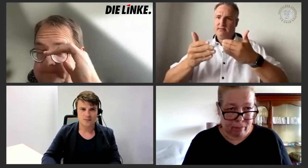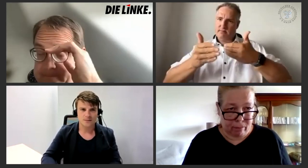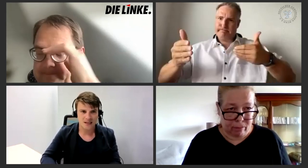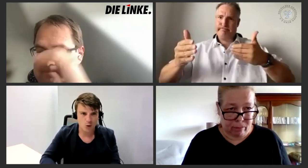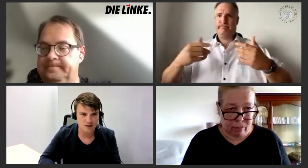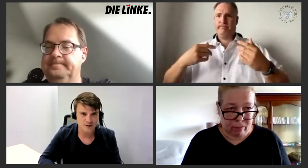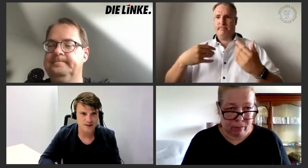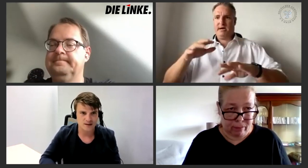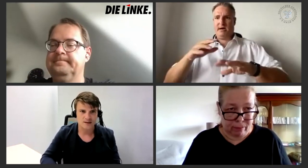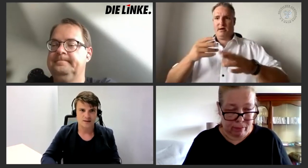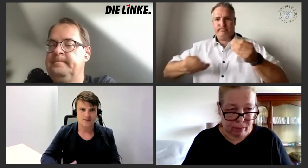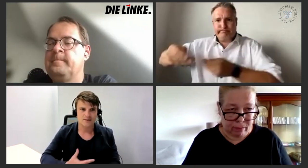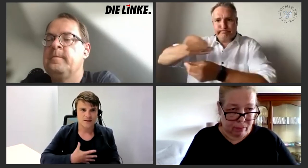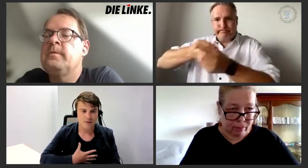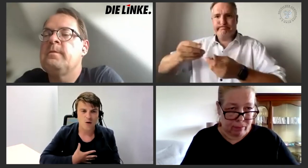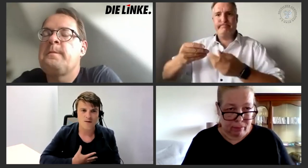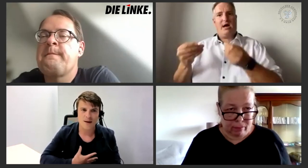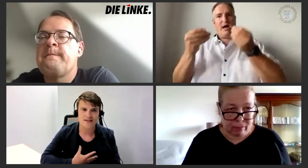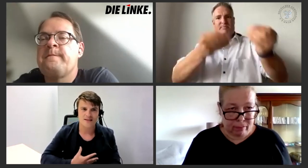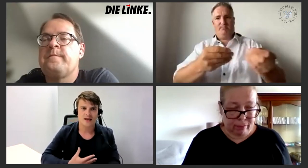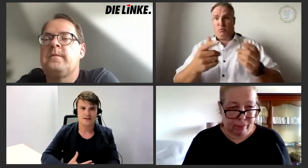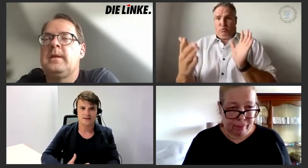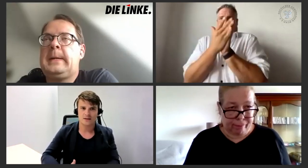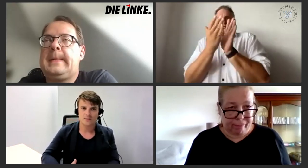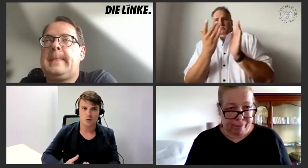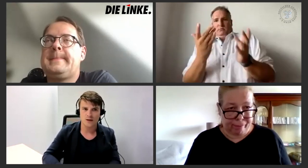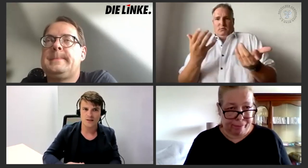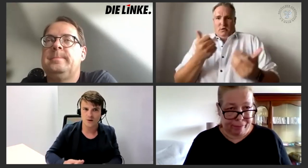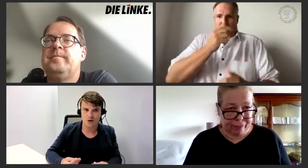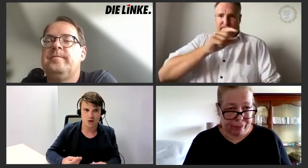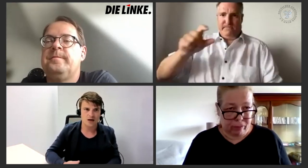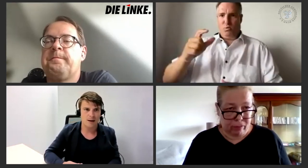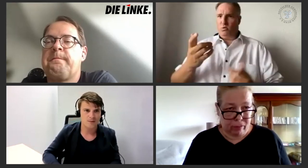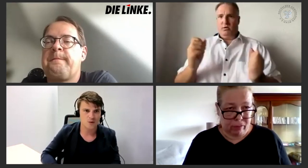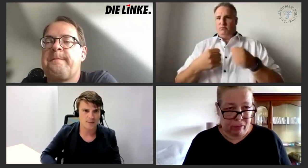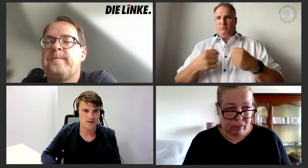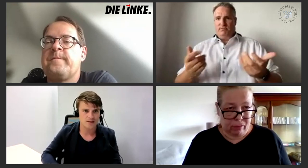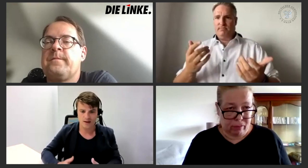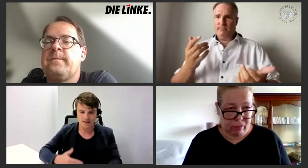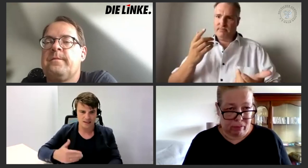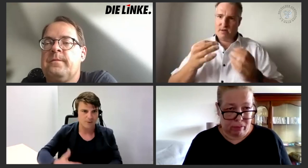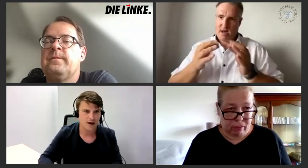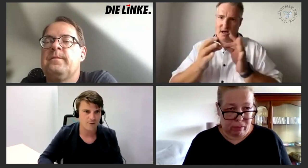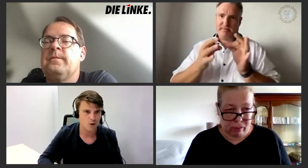ist oft sehr kurzfristig, da brauchen wir mehr Zeit um dann solche Stellungnahmen abzugeben,